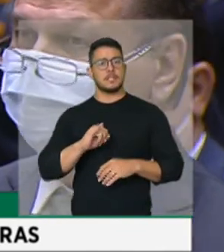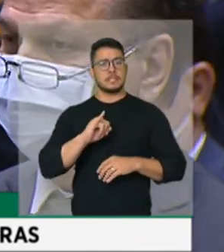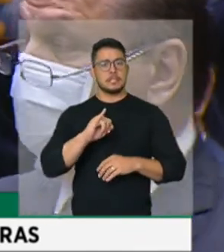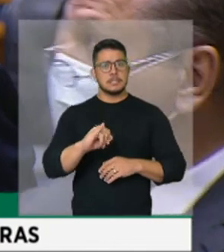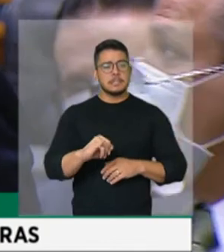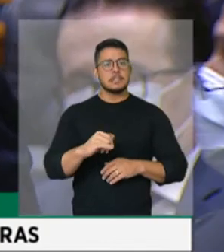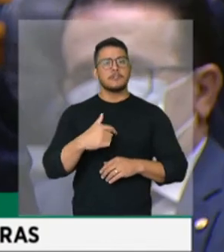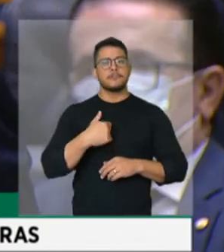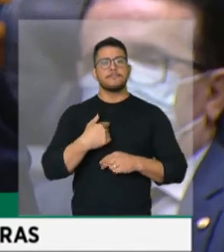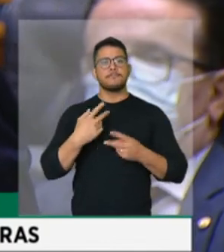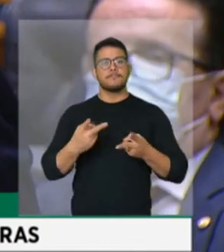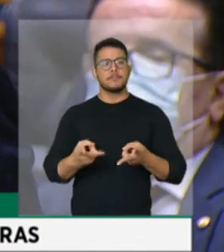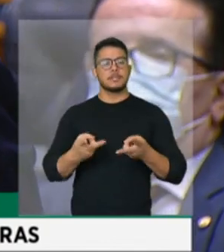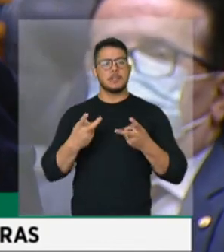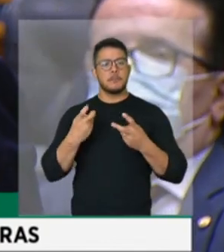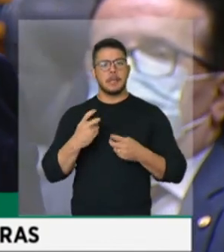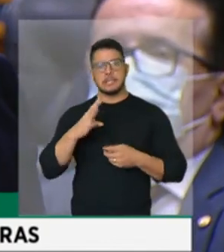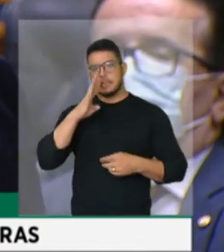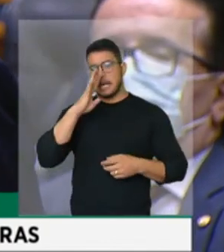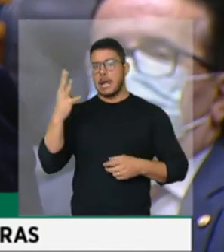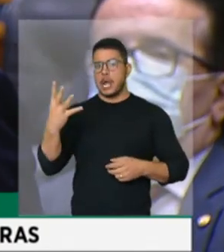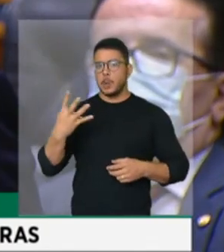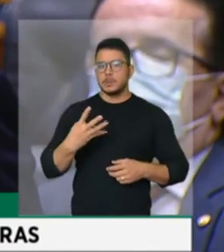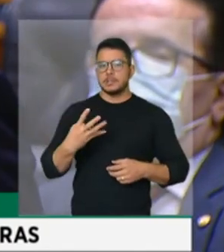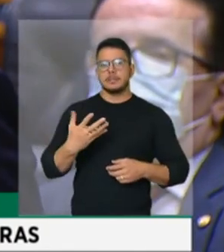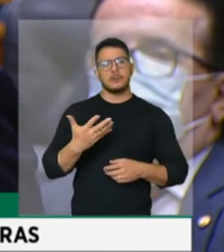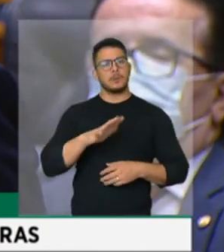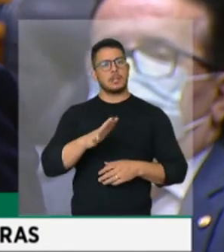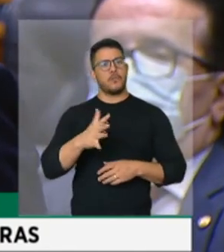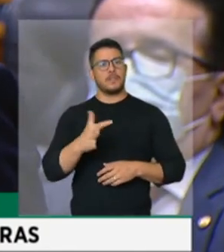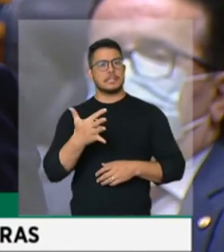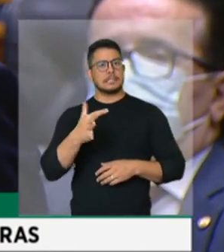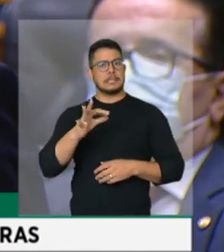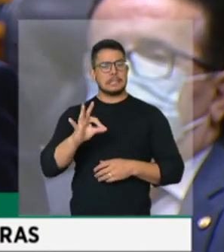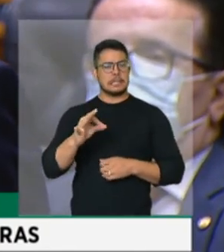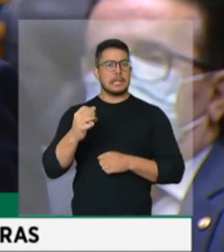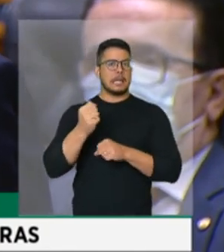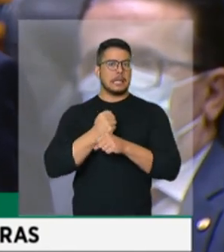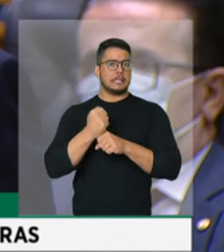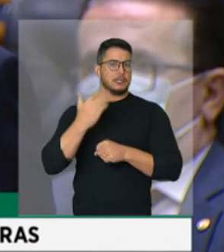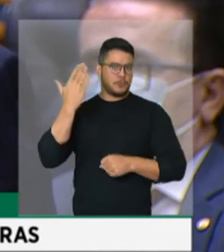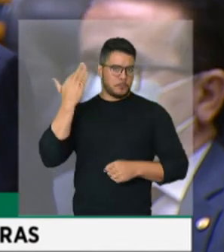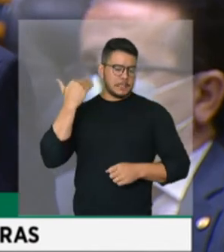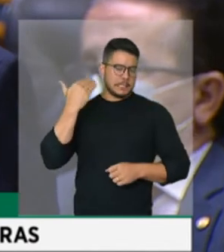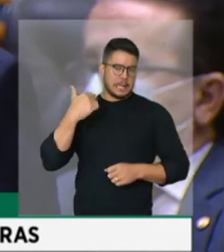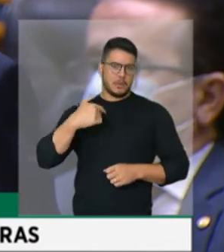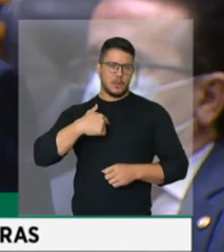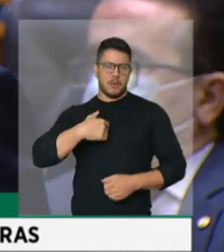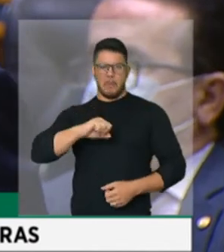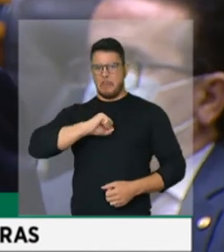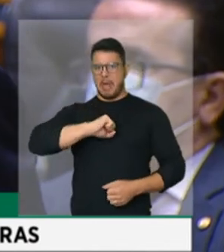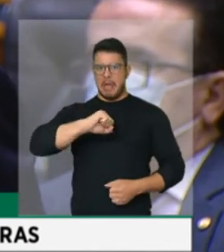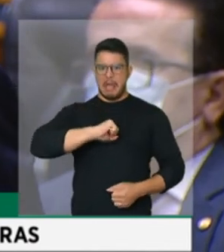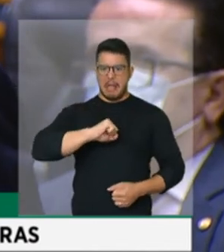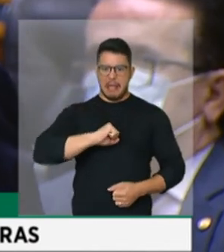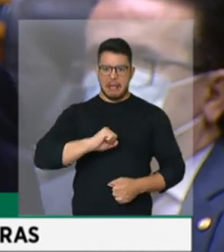AQUI AS ACUSAÇÕES QUE FORAM E ALEIVOSIAS QUE FORAM LEVANTADAS UNS DEZ ANOS ATRÁ S, EU REAGISSE DE OUTRA FORMA. E EU FOSSE ME ENTENDER COM O DEPUTADO GLAUBER LÁ FORA.